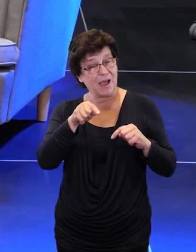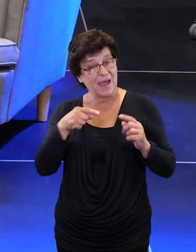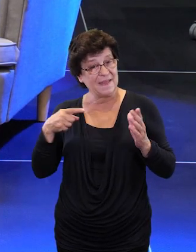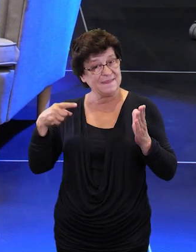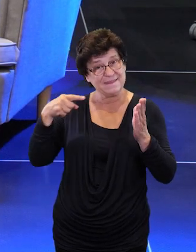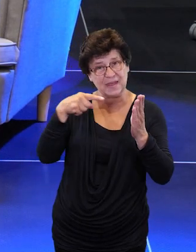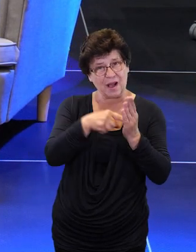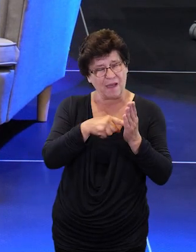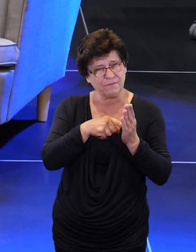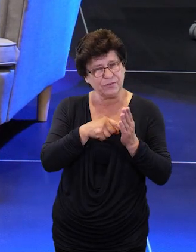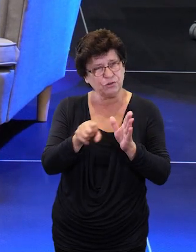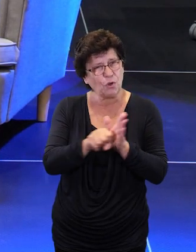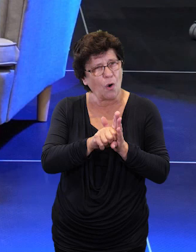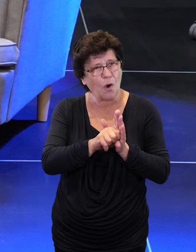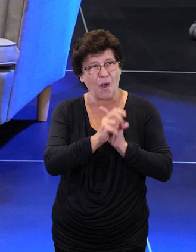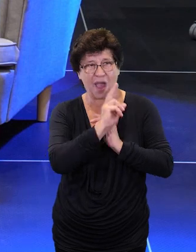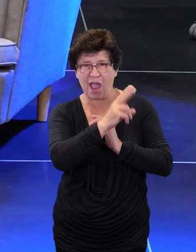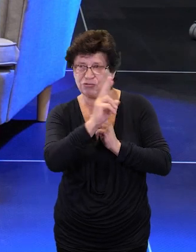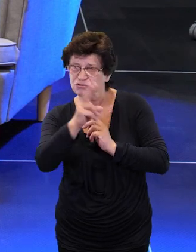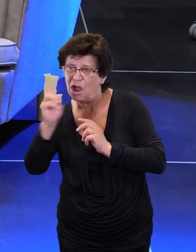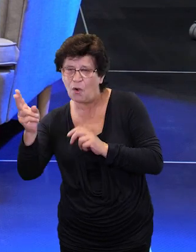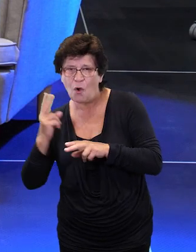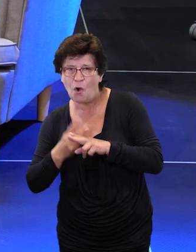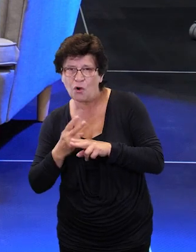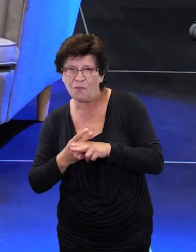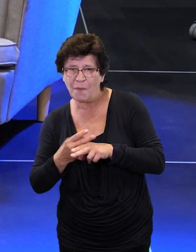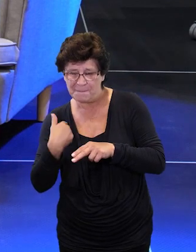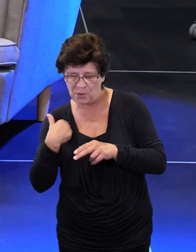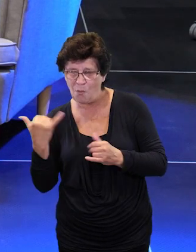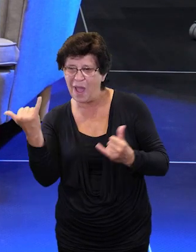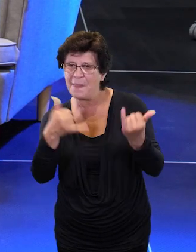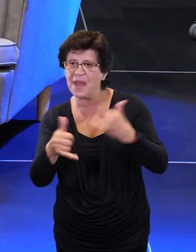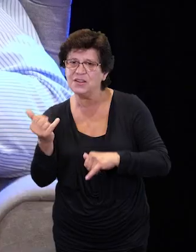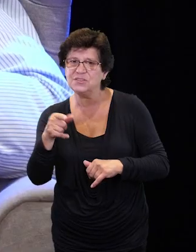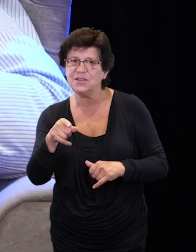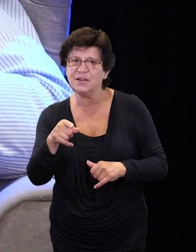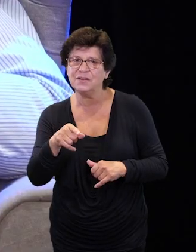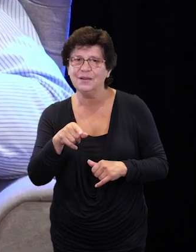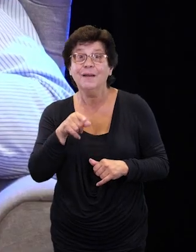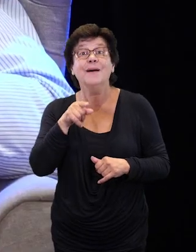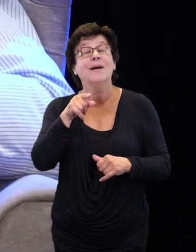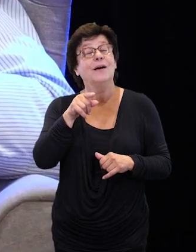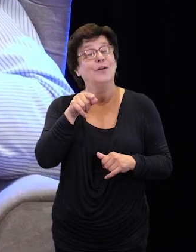Czy pan kiedyś poddawał to jakiejś takiej analizie? Ale to jest w ogóle ciekawe pytanie w tym kontekście,